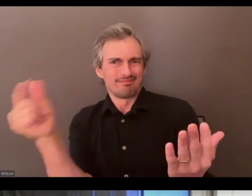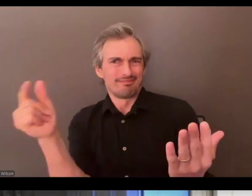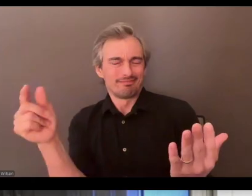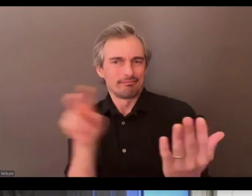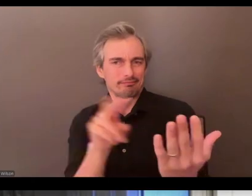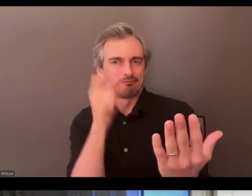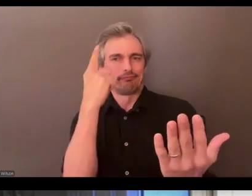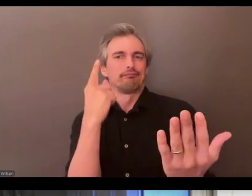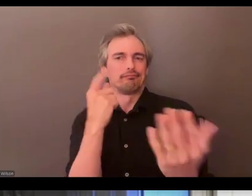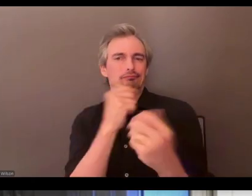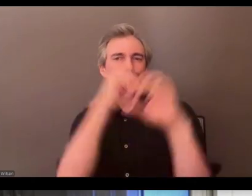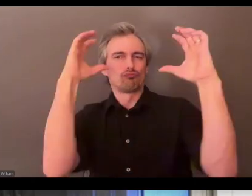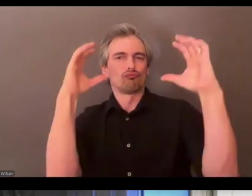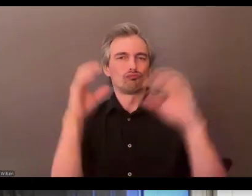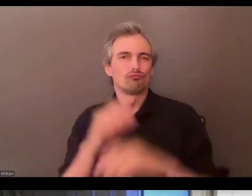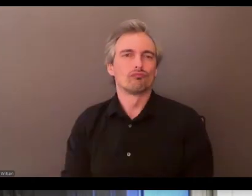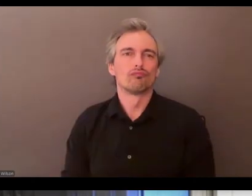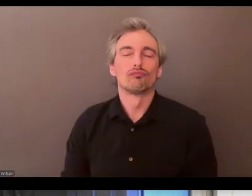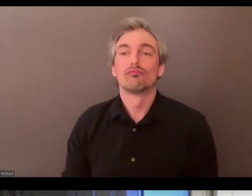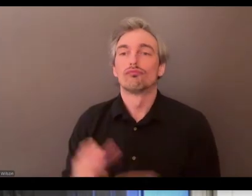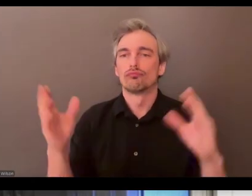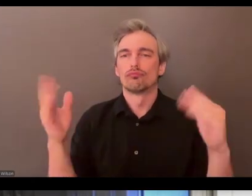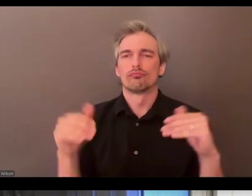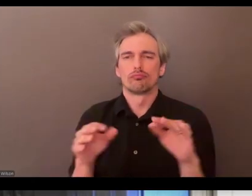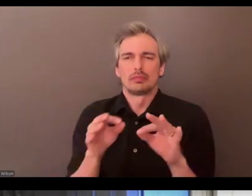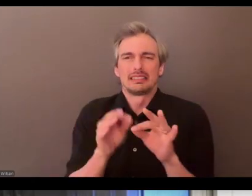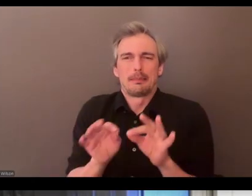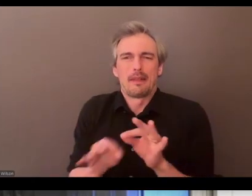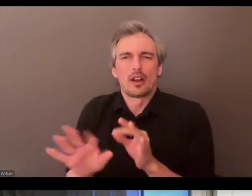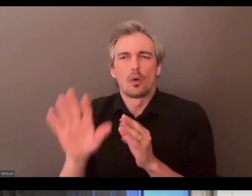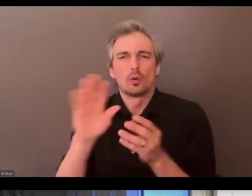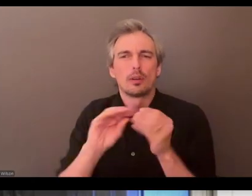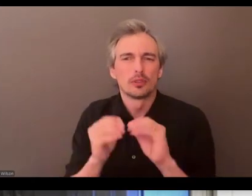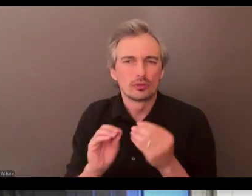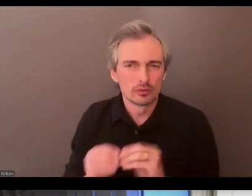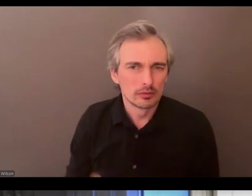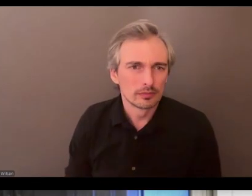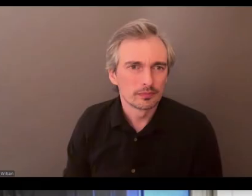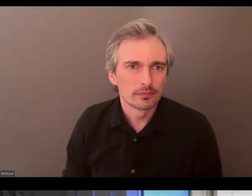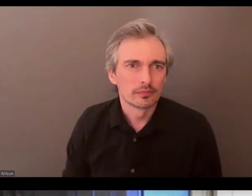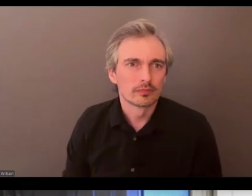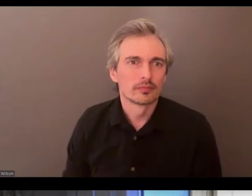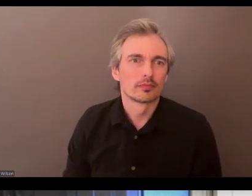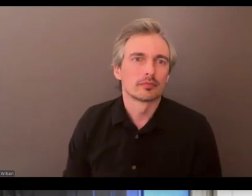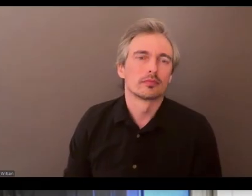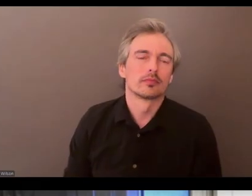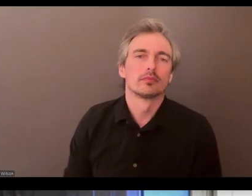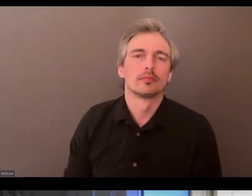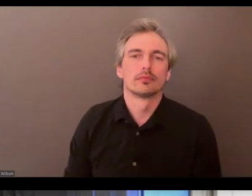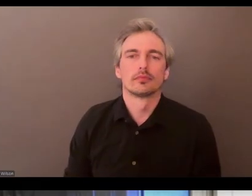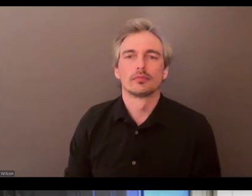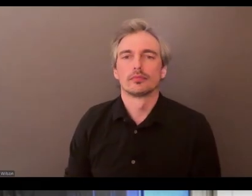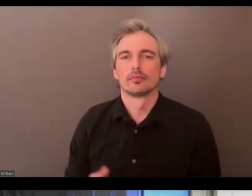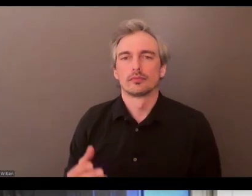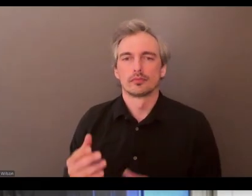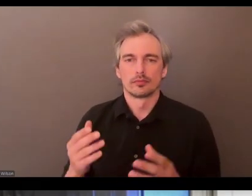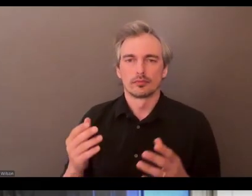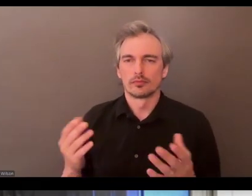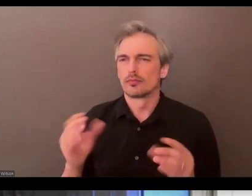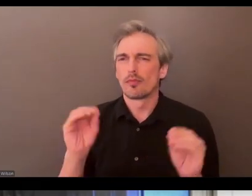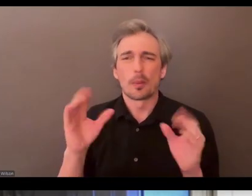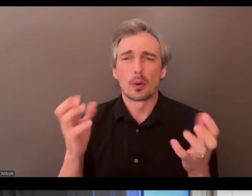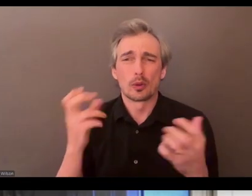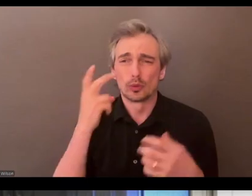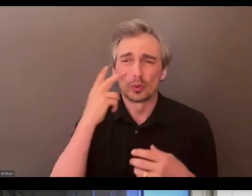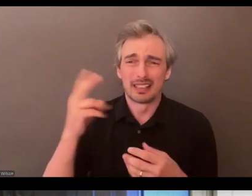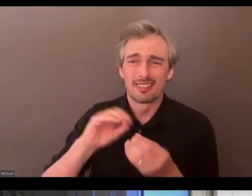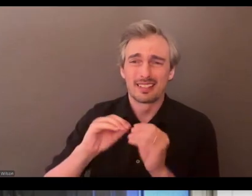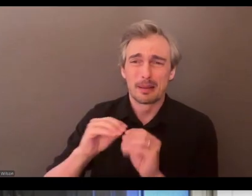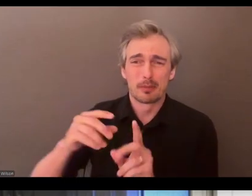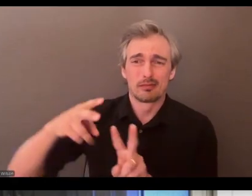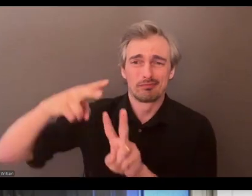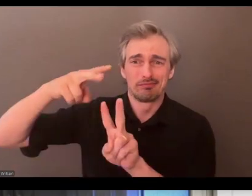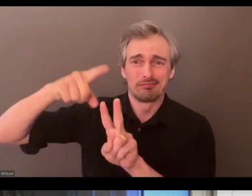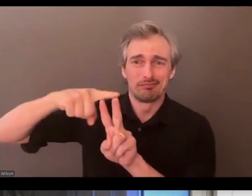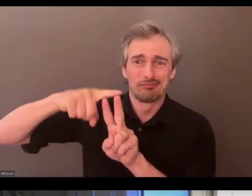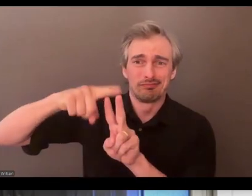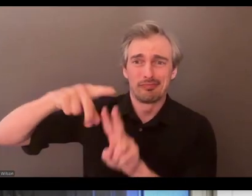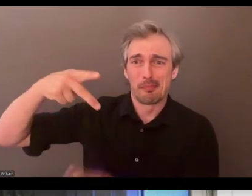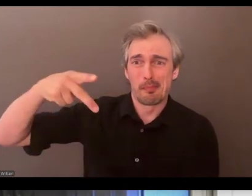デ ータチャ ートに πのような数値を表示したい人はいませんよね？小数点や生の 値、無限の指標でチャ ートを過剰に埋めると、ユ ーザ ーは圧倒されてしまいます。